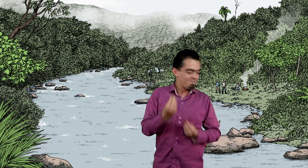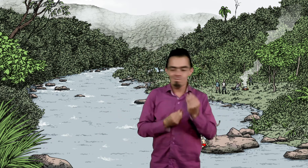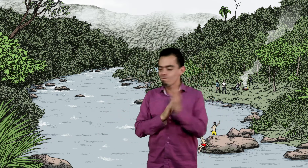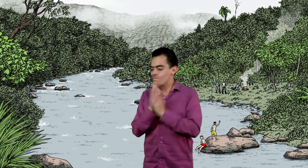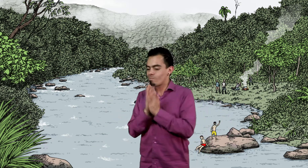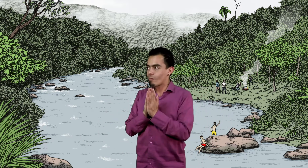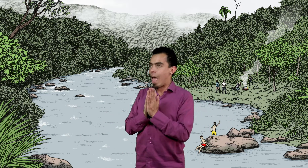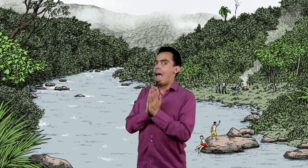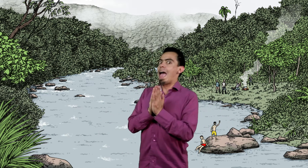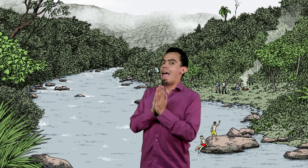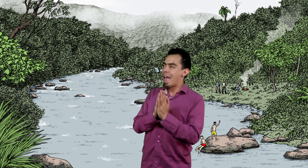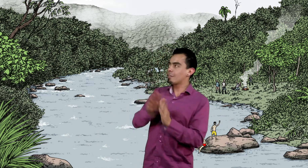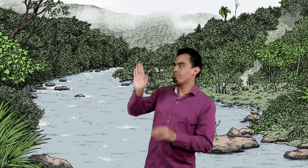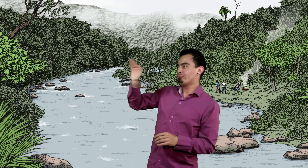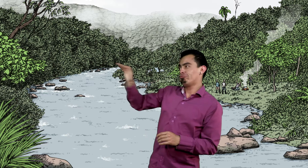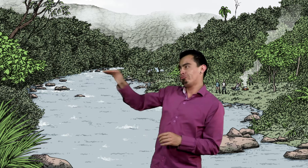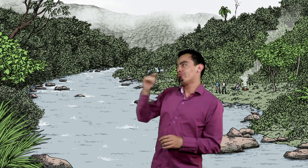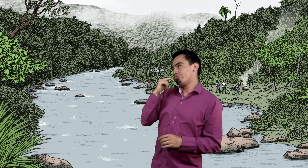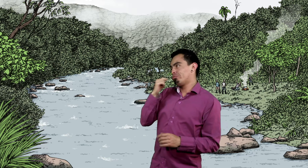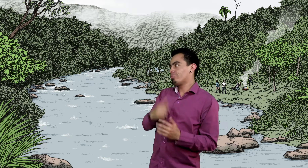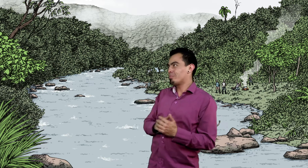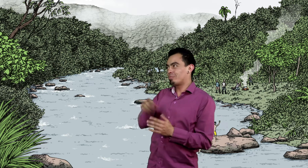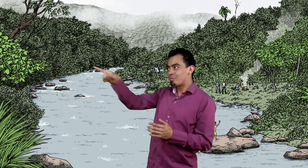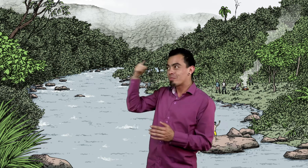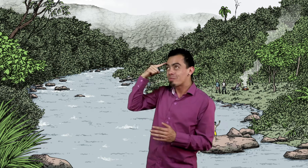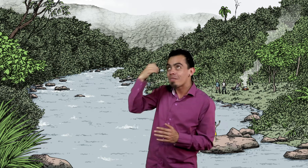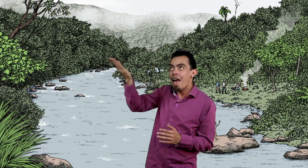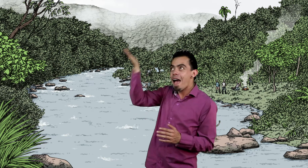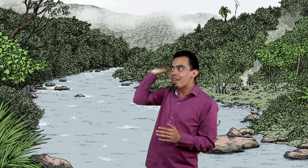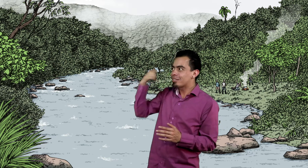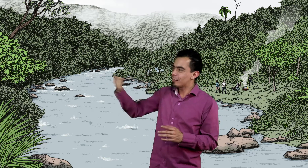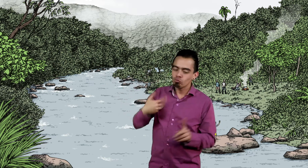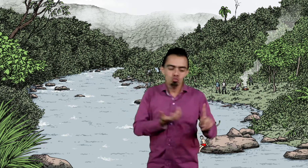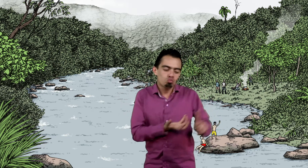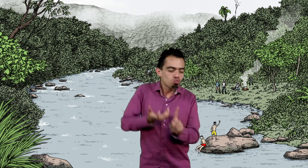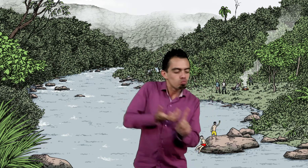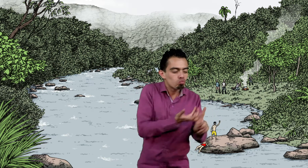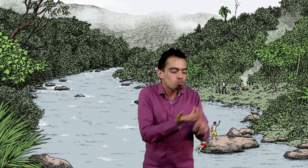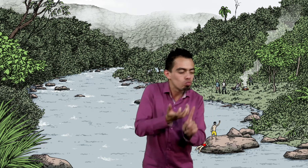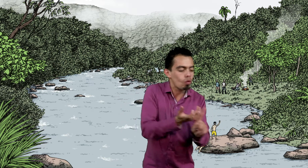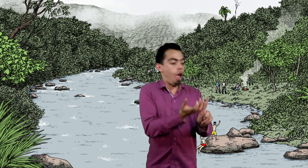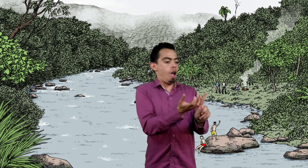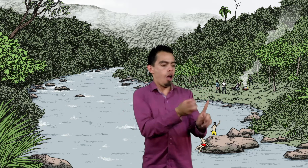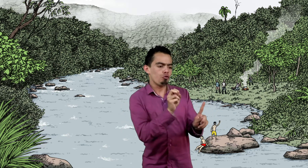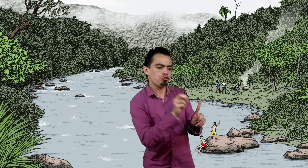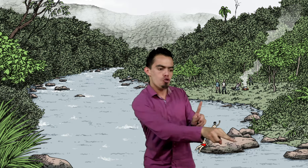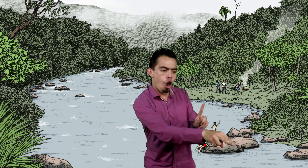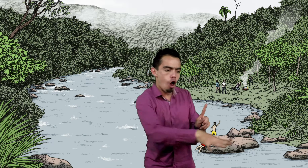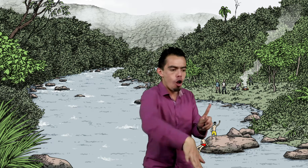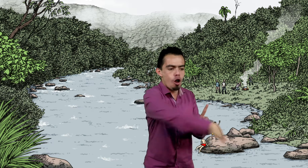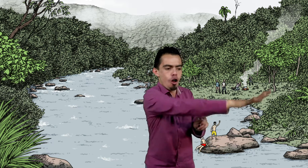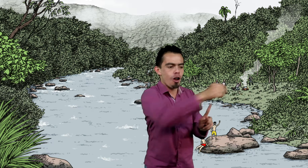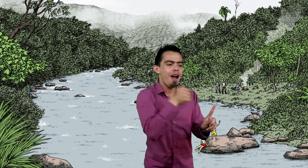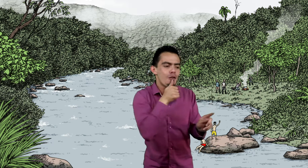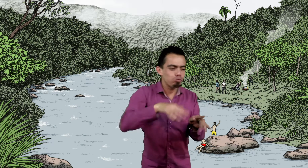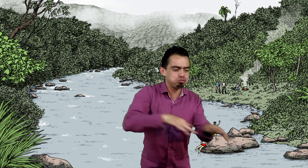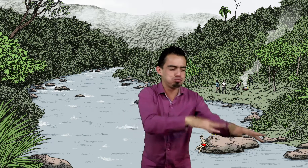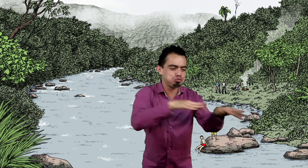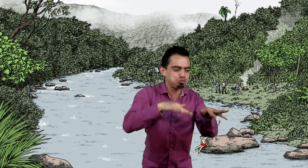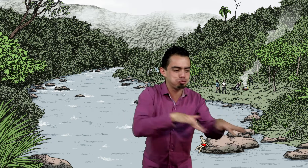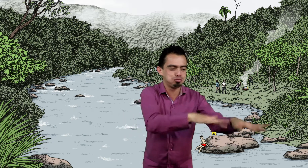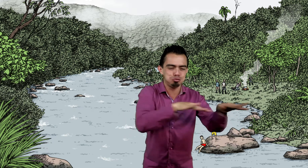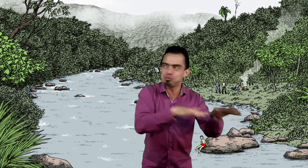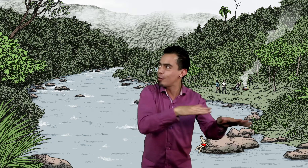Cuando terminamos de hacer esto, se nos ocurrió decirle a mi papá que nos dejara ir al rio,